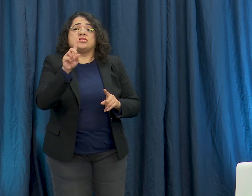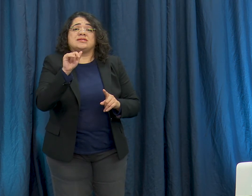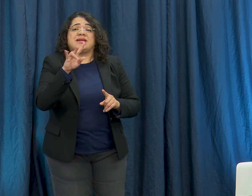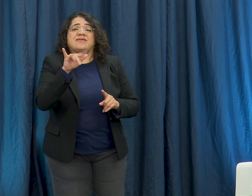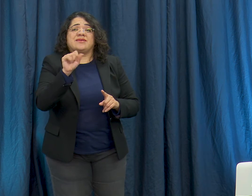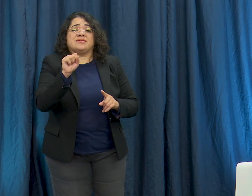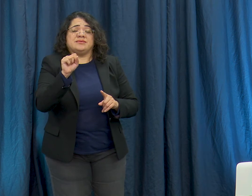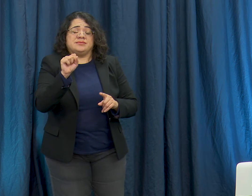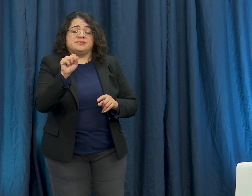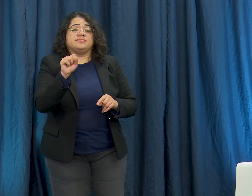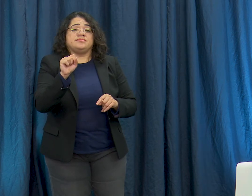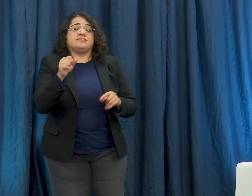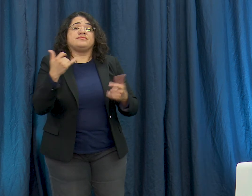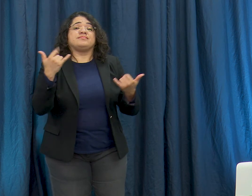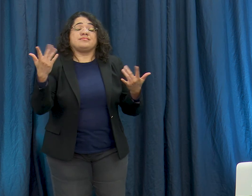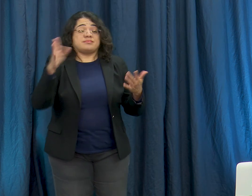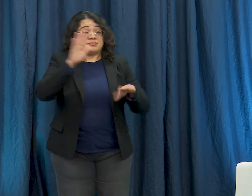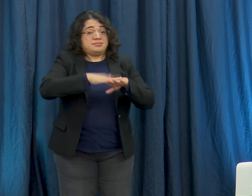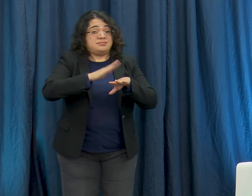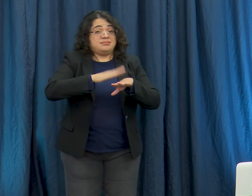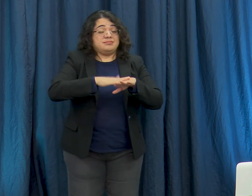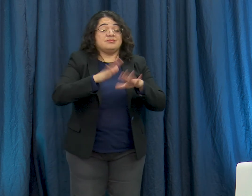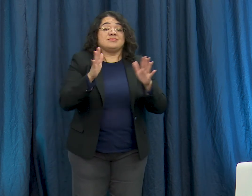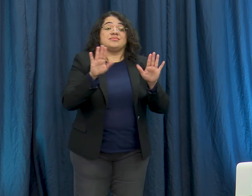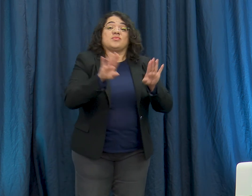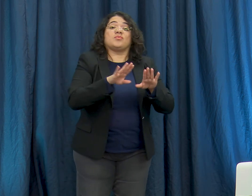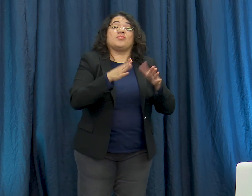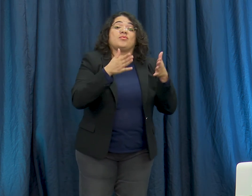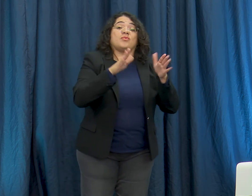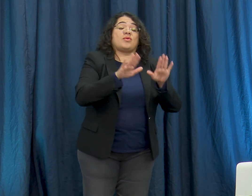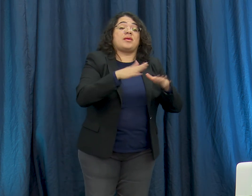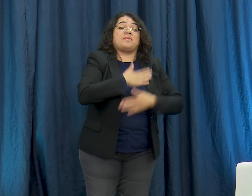Aire Libre say Stanga bree endo quiero volver a impetus our la importancia de